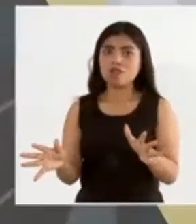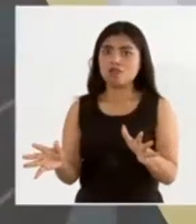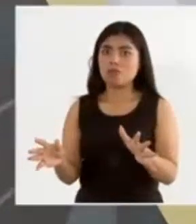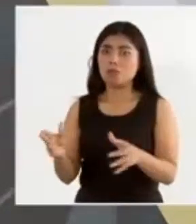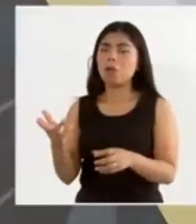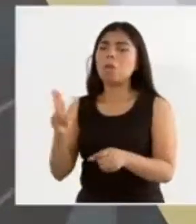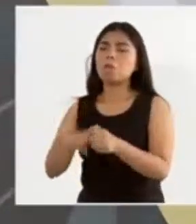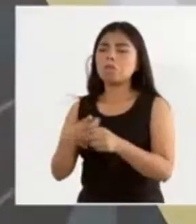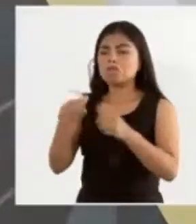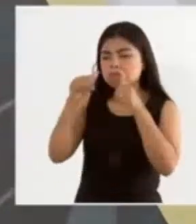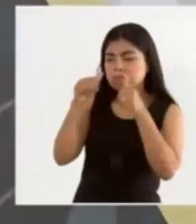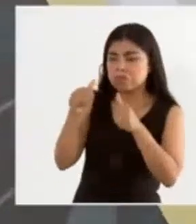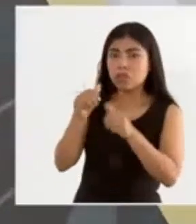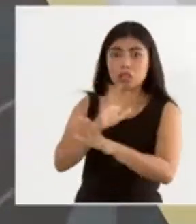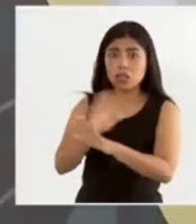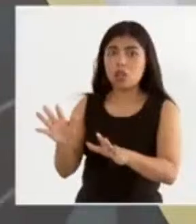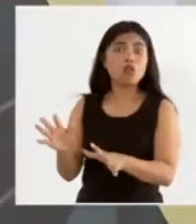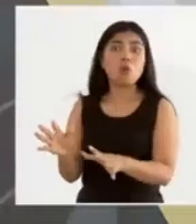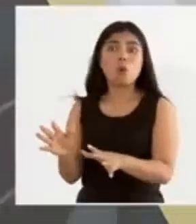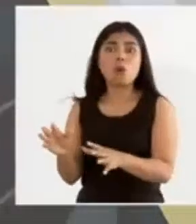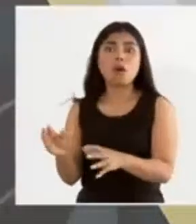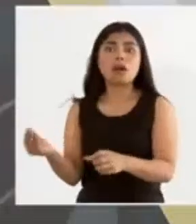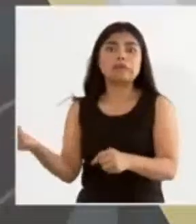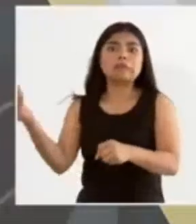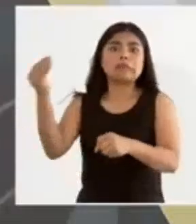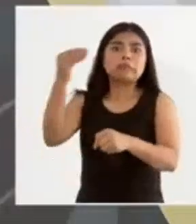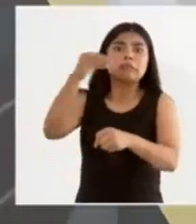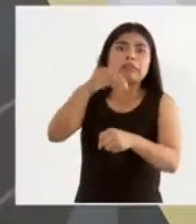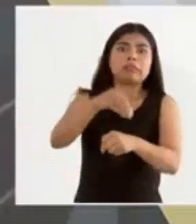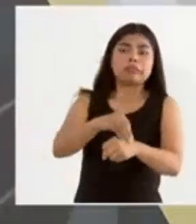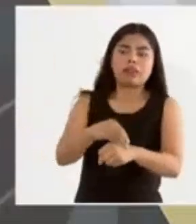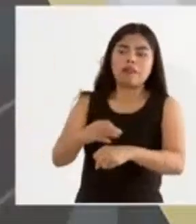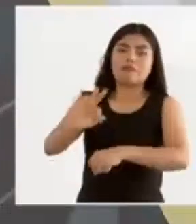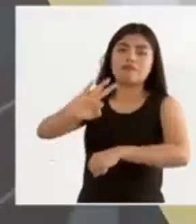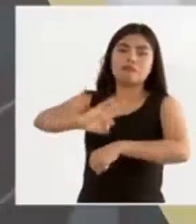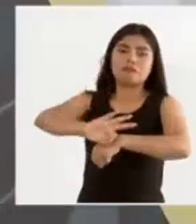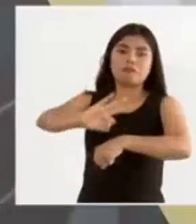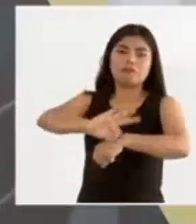Es decir, para este programa, si requieren medicamento para la presión, van a poder ir